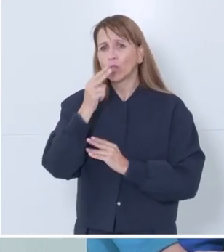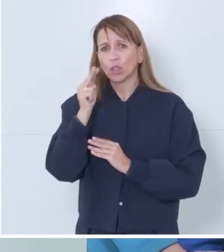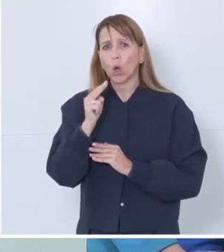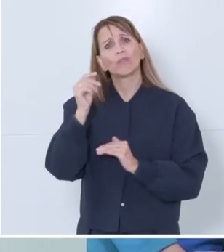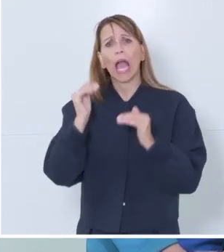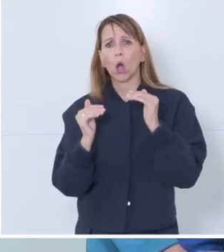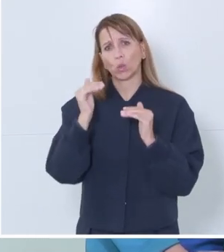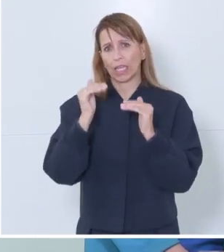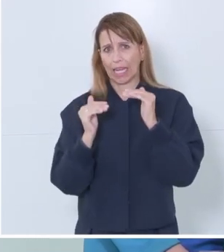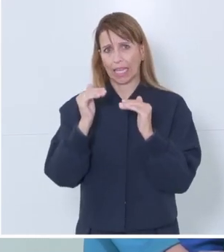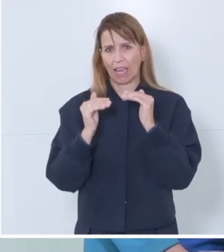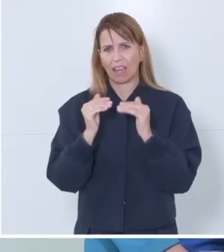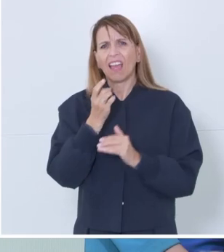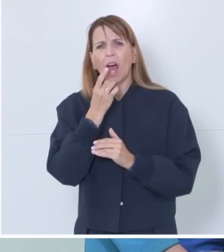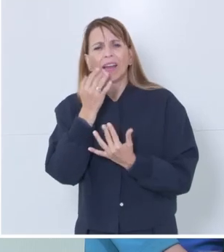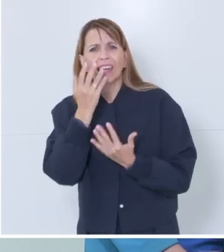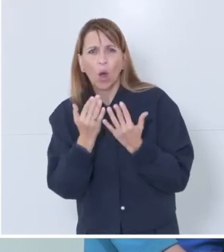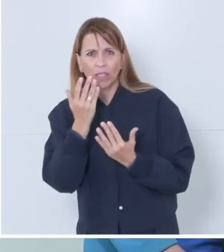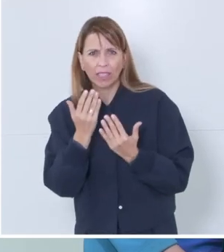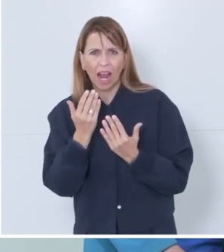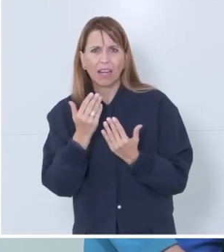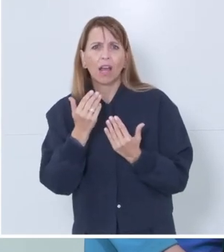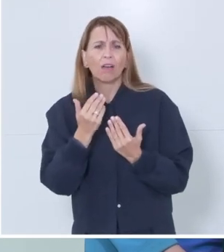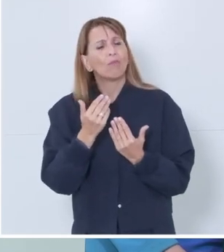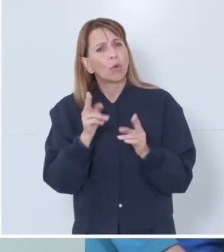wir die genauen Zahlen aus dem Bundesministerium für Landesverteidigung nachreichen, nachdem ja